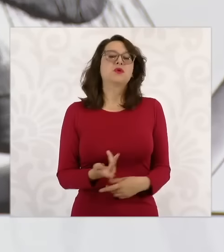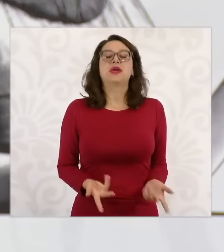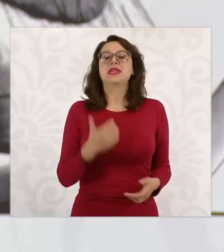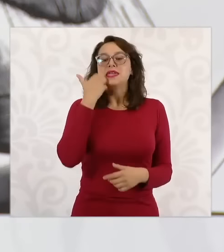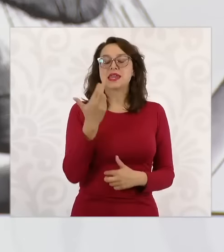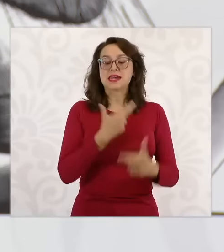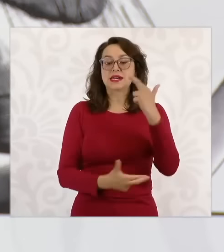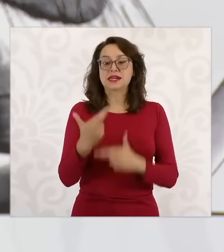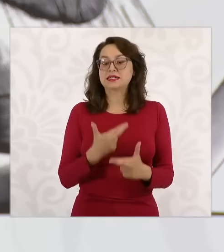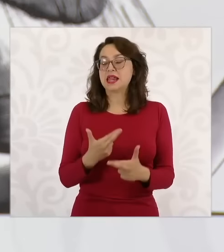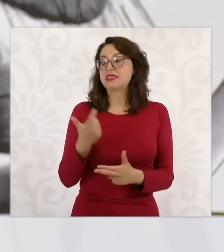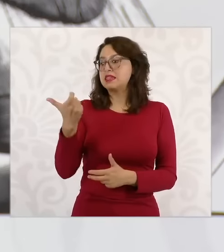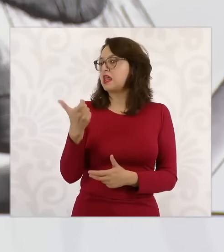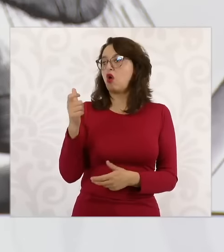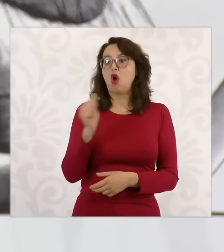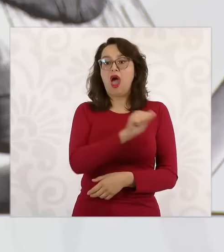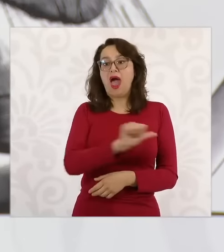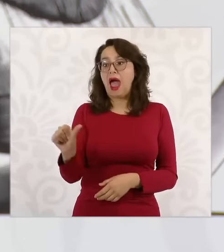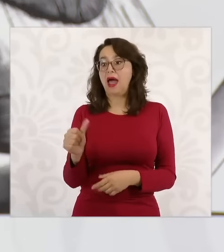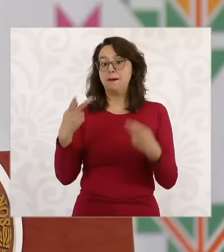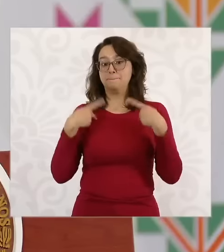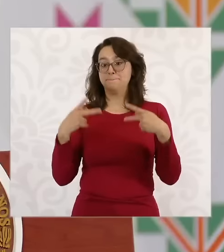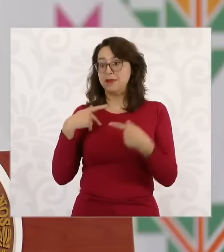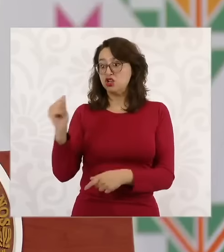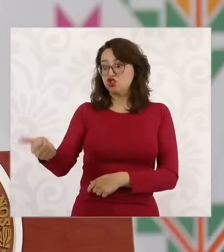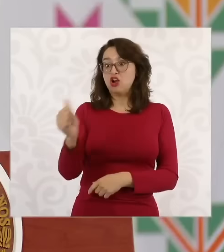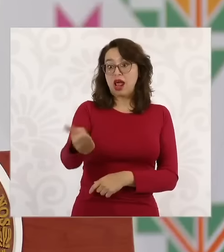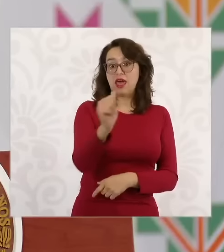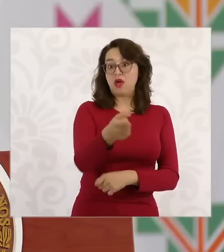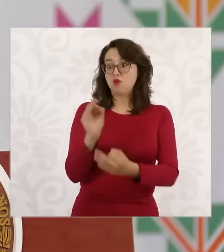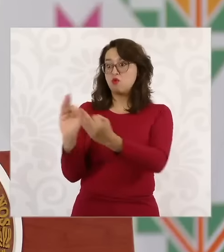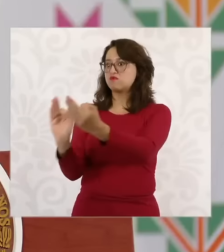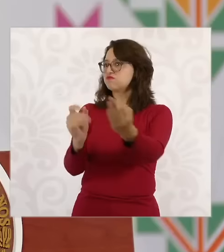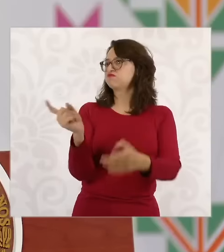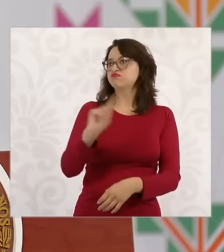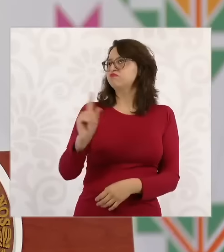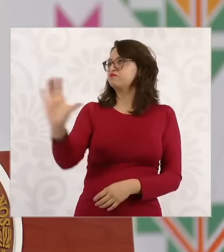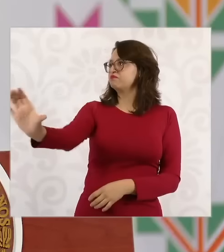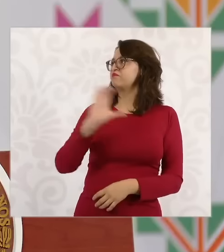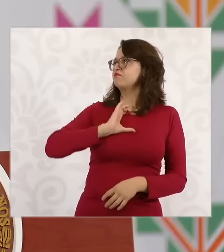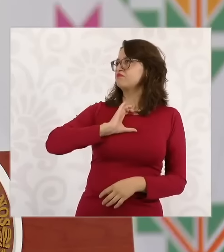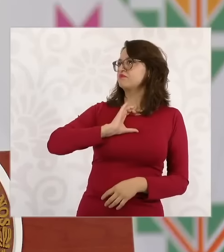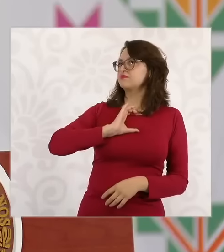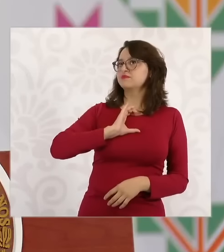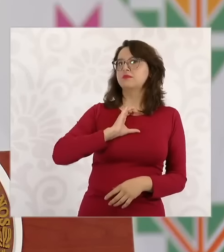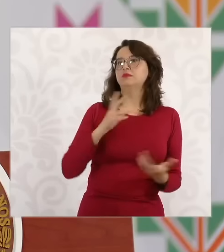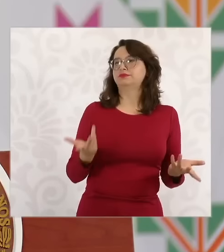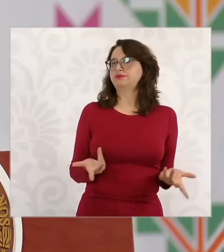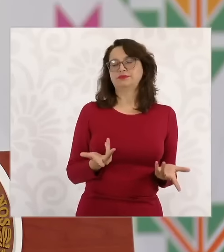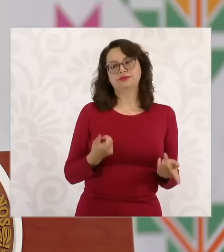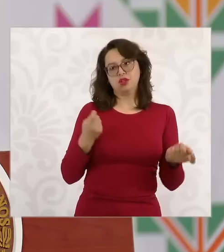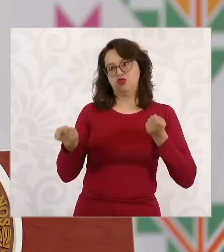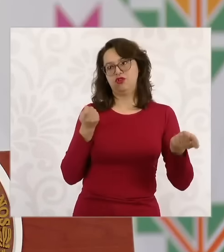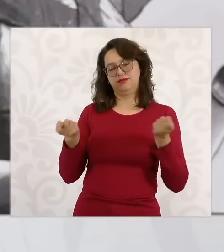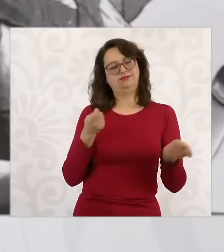controlar los recursos y aprovechan a veces parte de una demanda legítima de productores agrícolas,